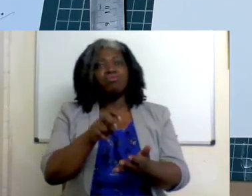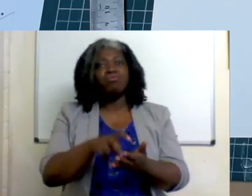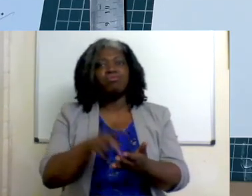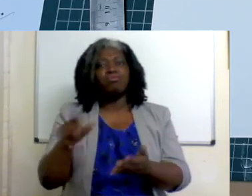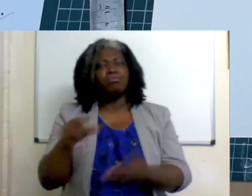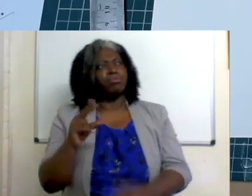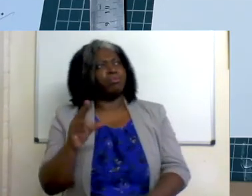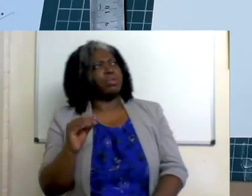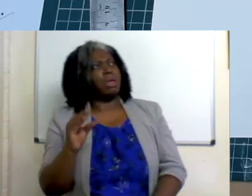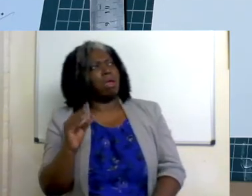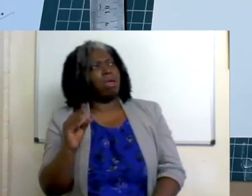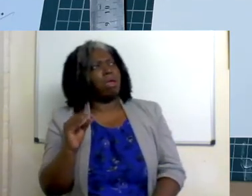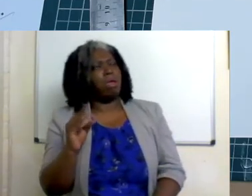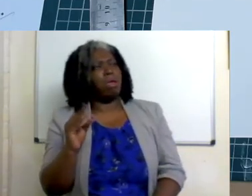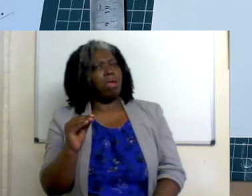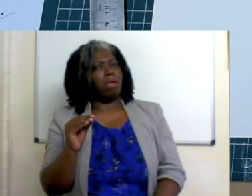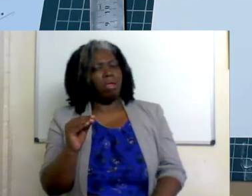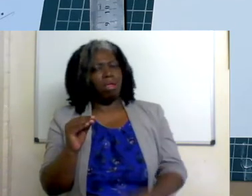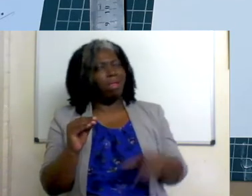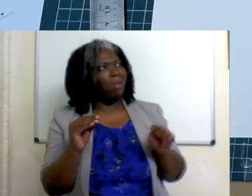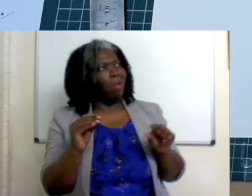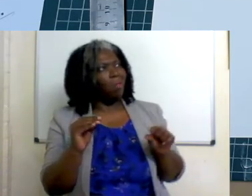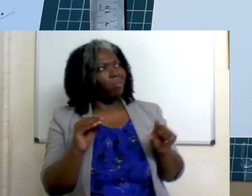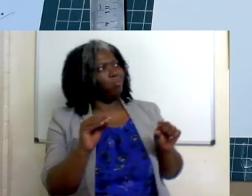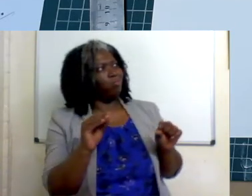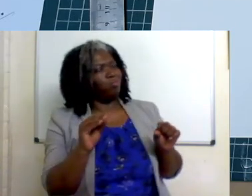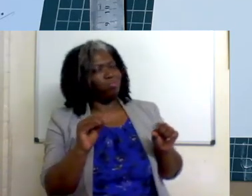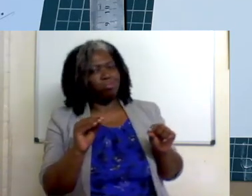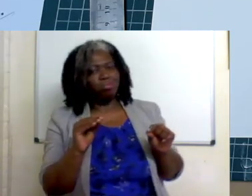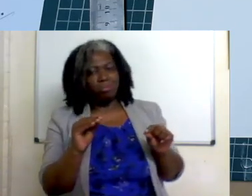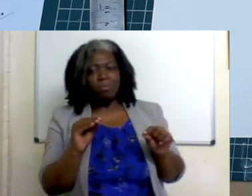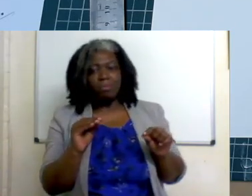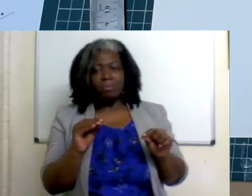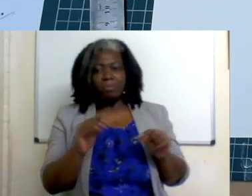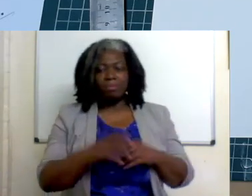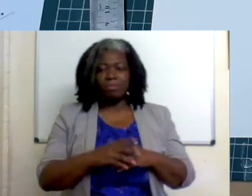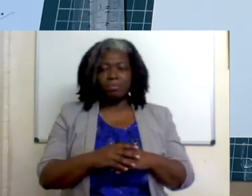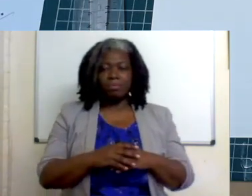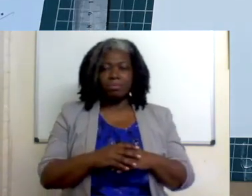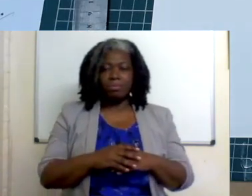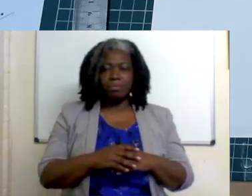velmi zaujata kachna a velmi zaujata vrana. A jak uz jsem zminil,